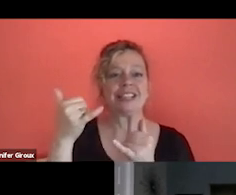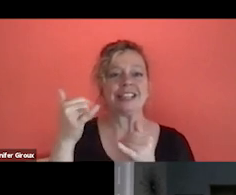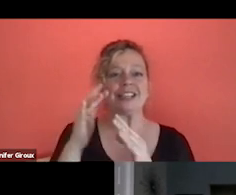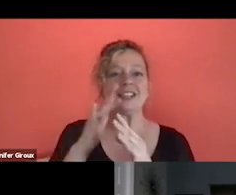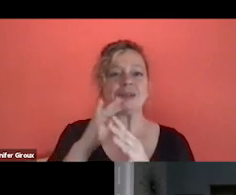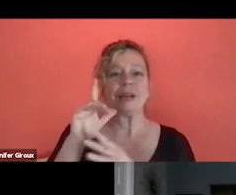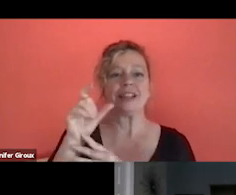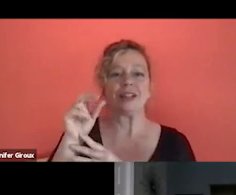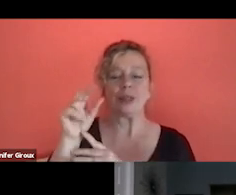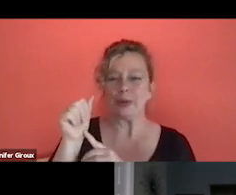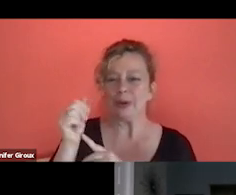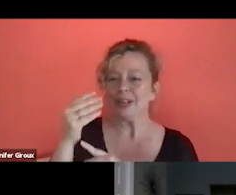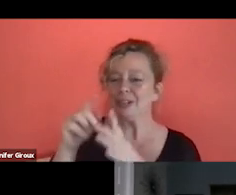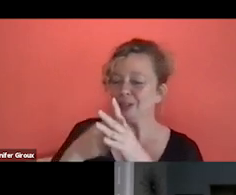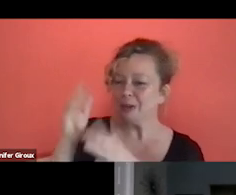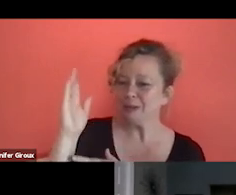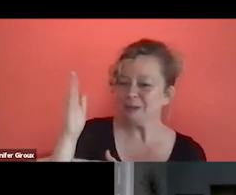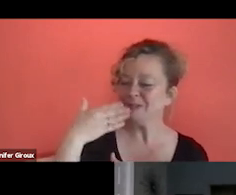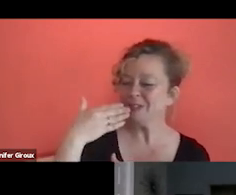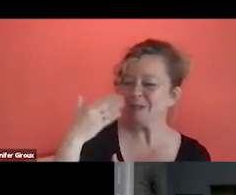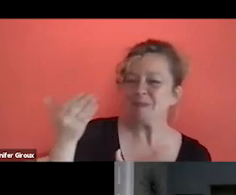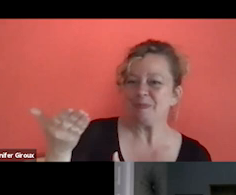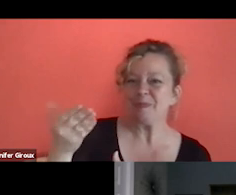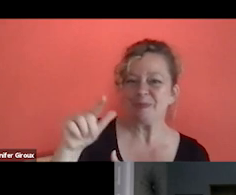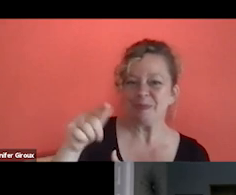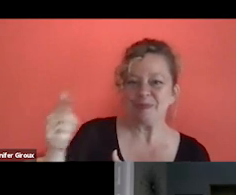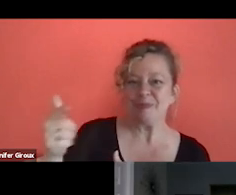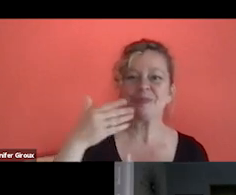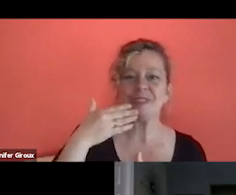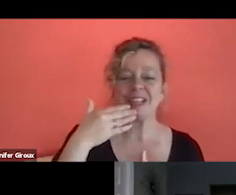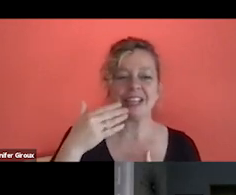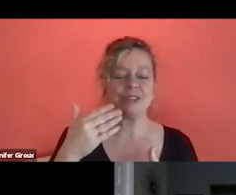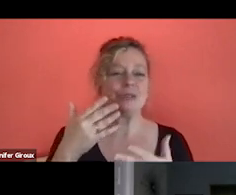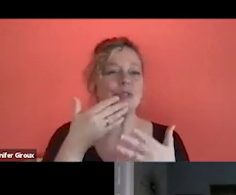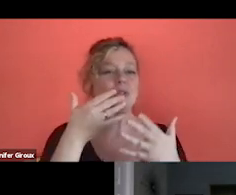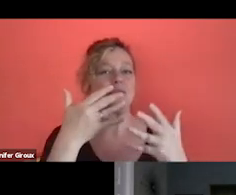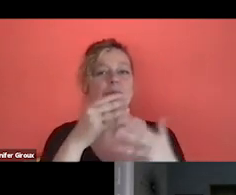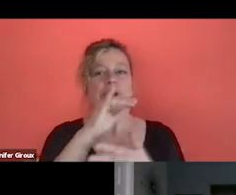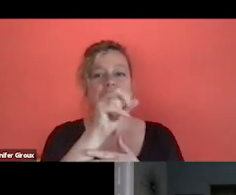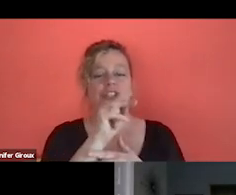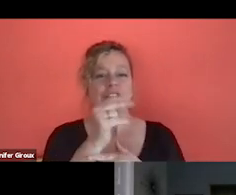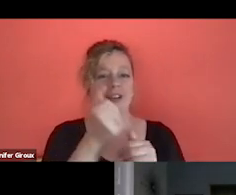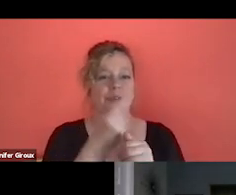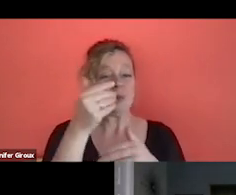e iniciar tu sesión. Sí, muchas gracias, Jen. Y hola a todos, bienvenidos.